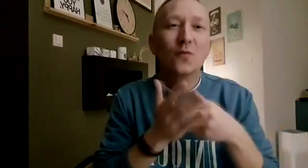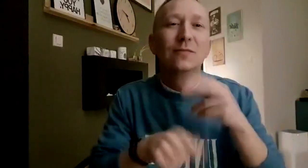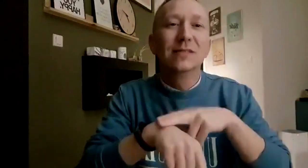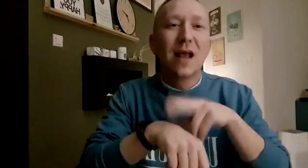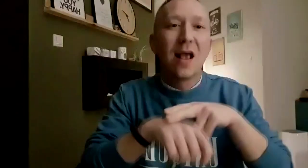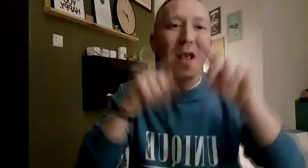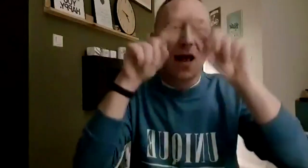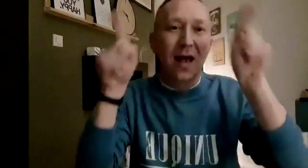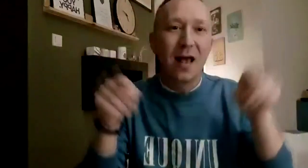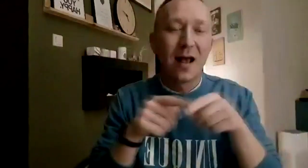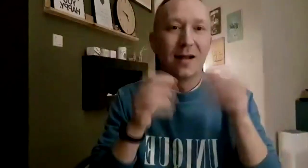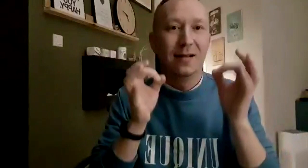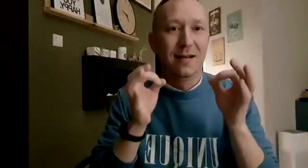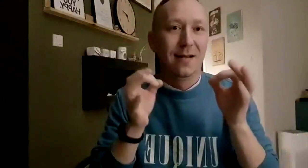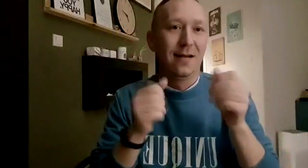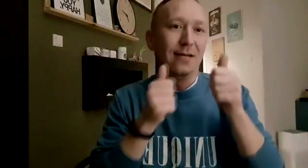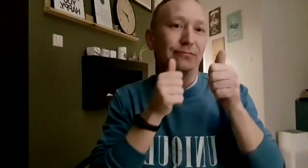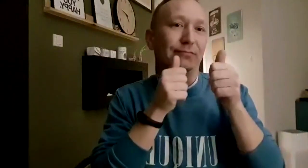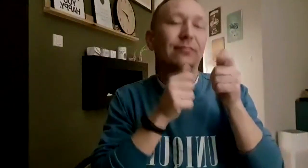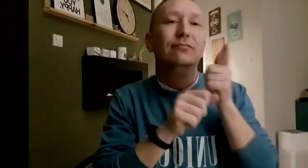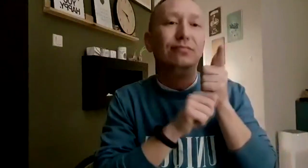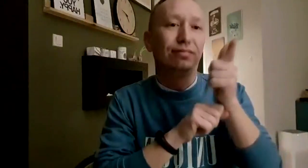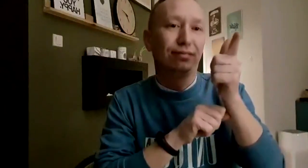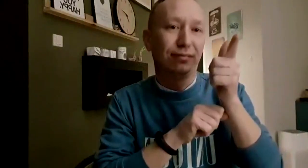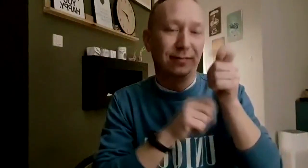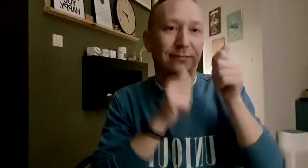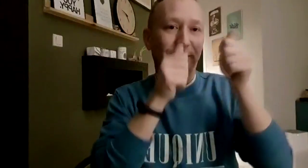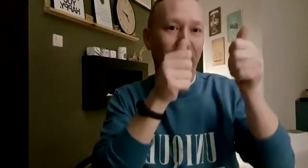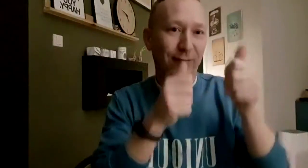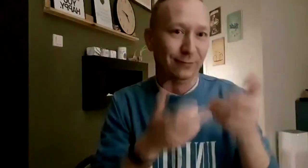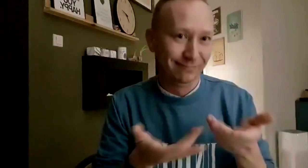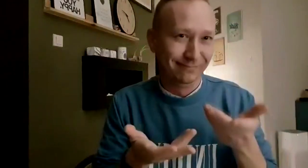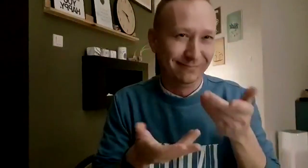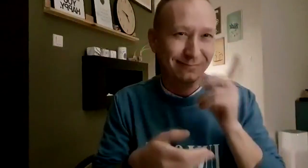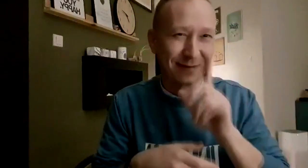kupiłem zegarek ścienny i teraz wywierciłem dziury, żeby móc to powiesić na ścianie